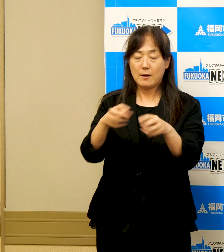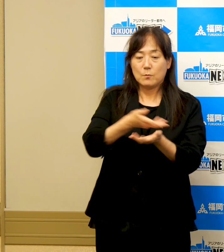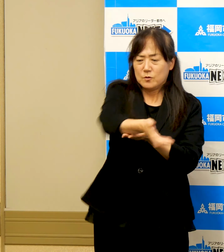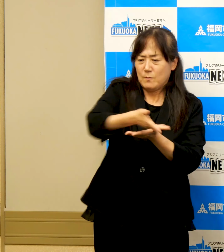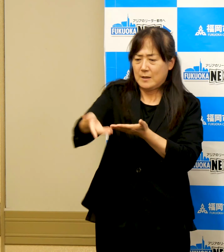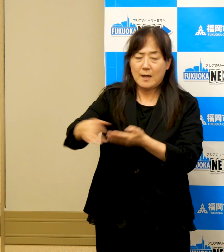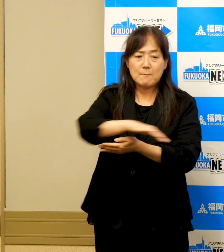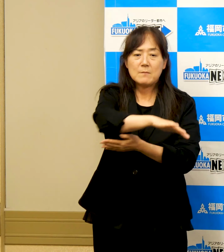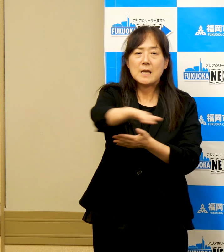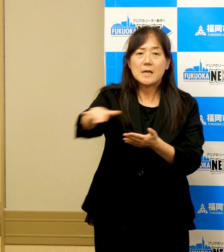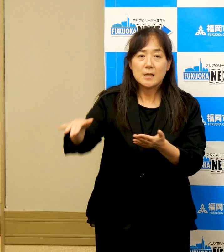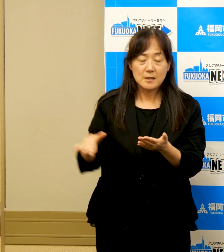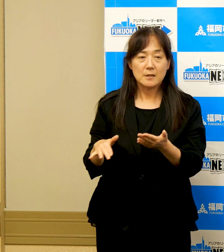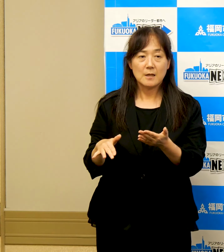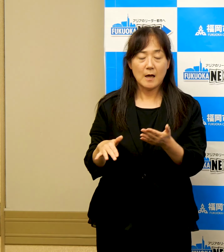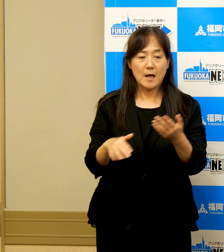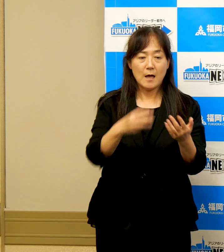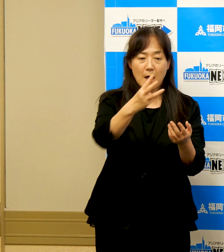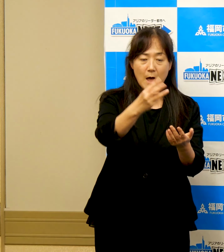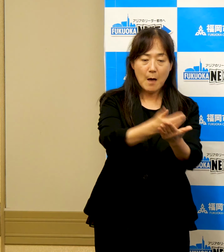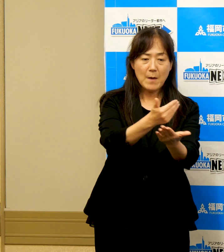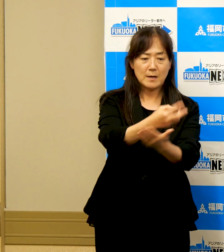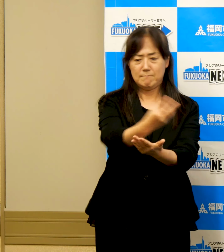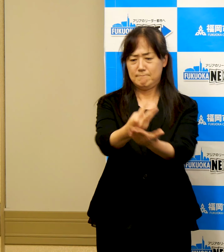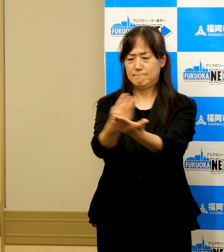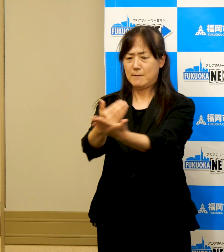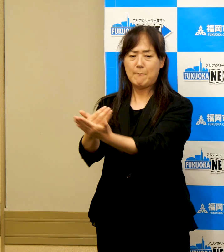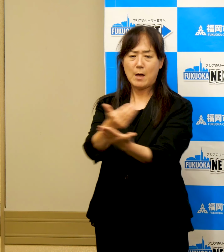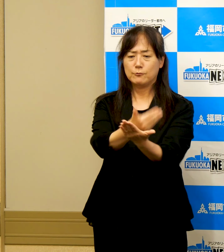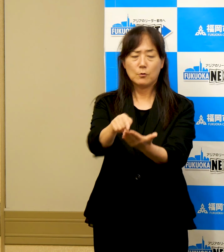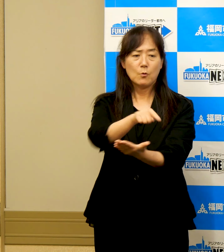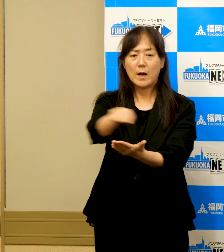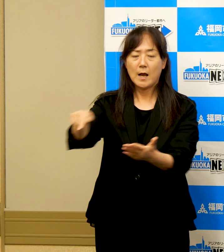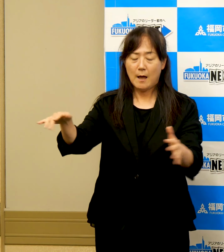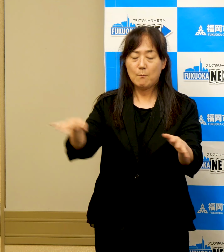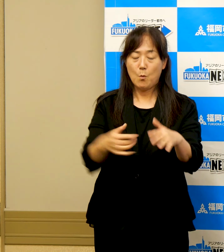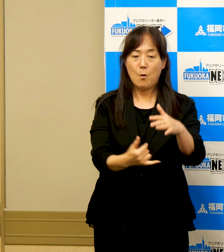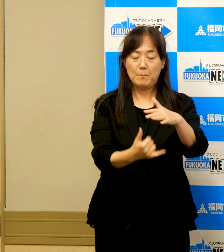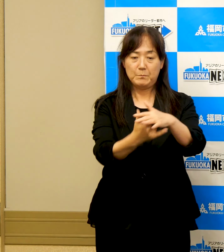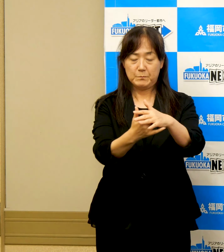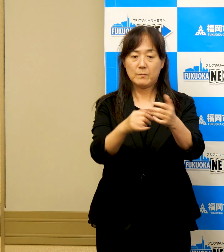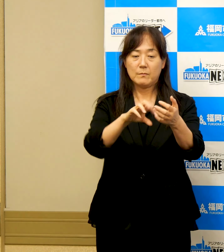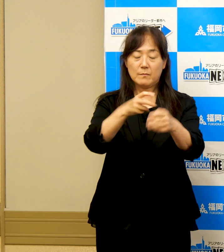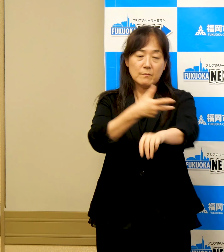みんなが例えば 3つずつ今日余りましたと言っても もうそれが埋まらない状況になってしまうんですね